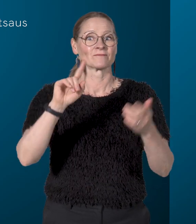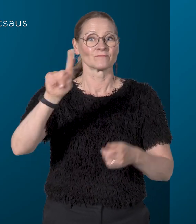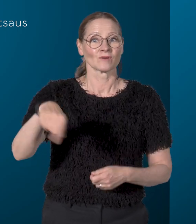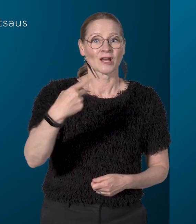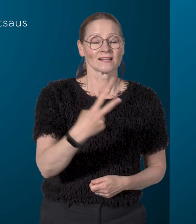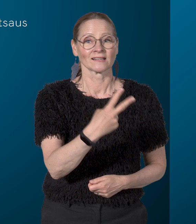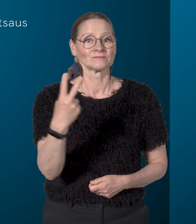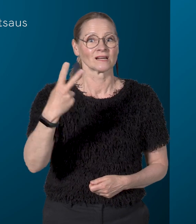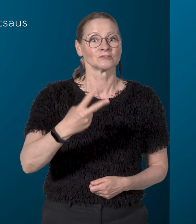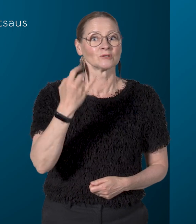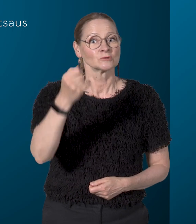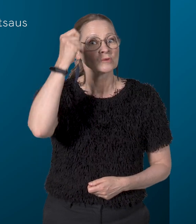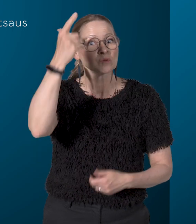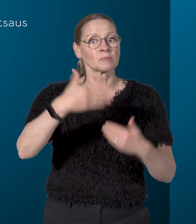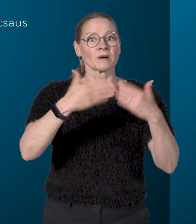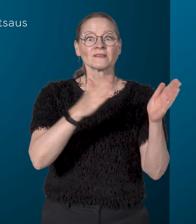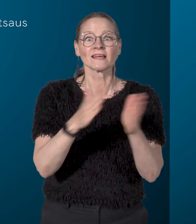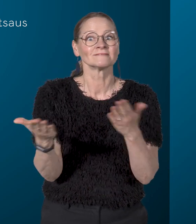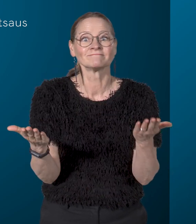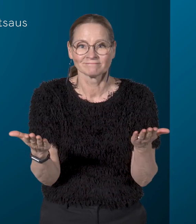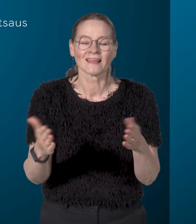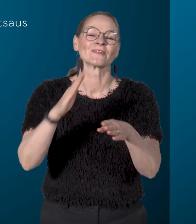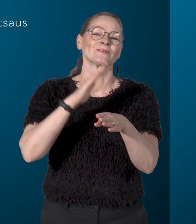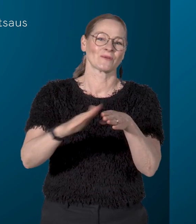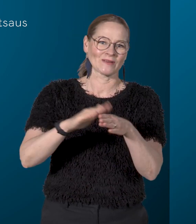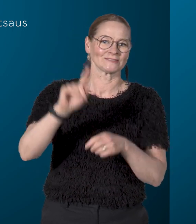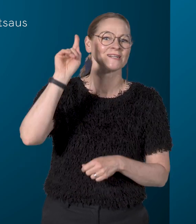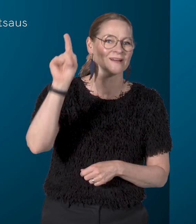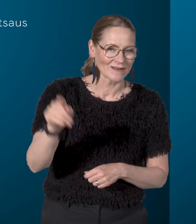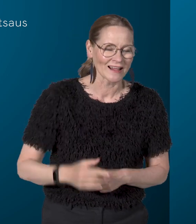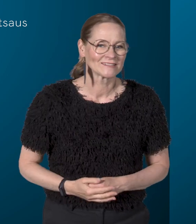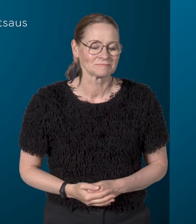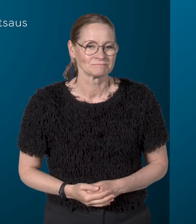että vuoden 2026 kulttuuripäivät tullaan järjestämään Jyväskylässä.